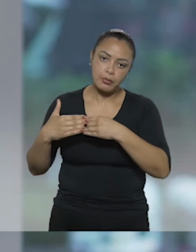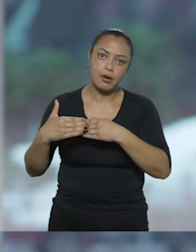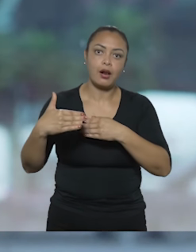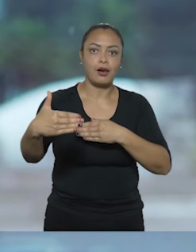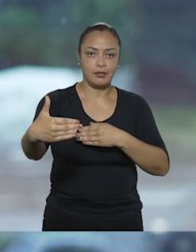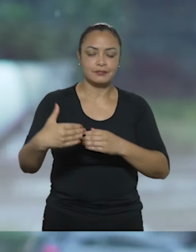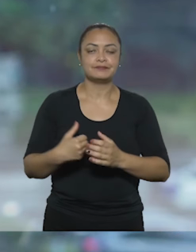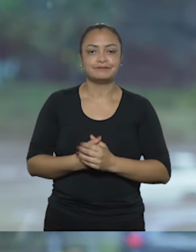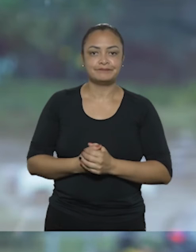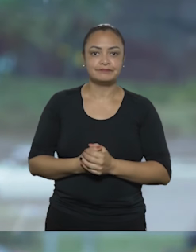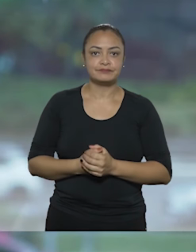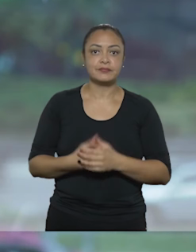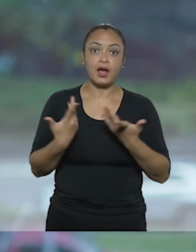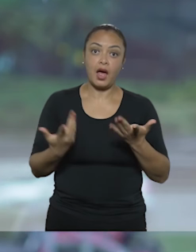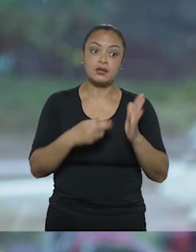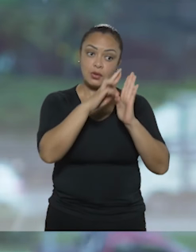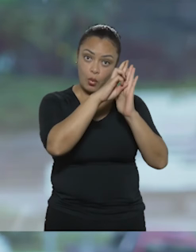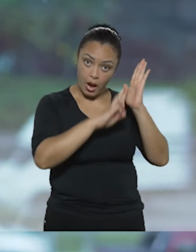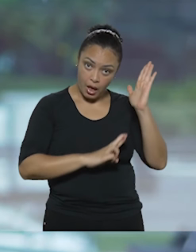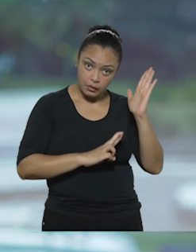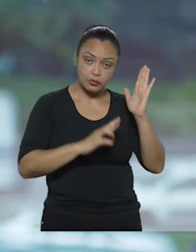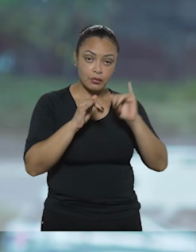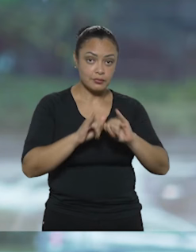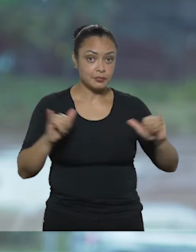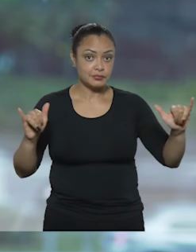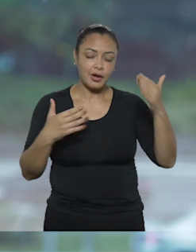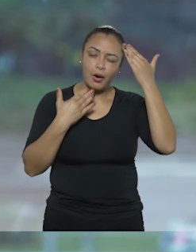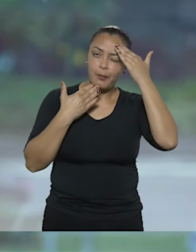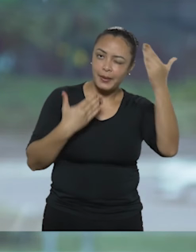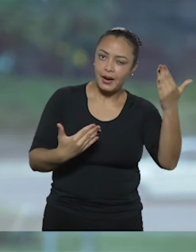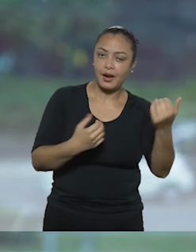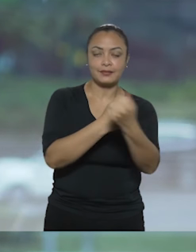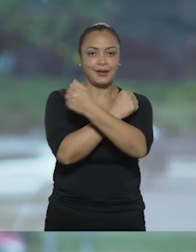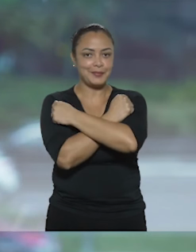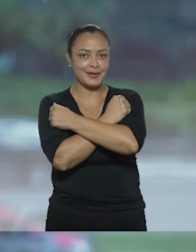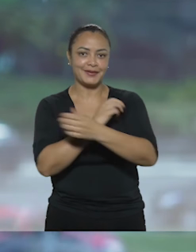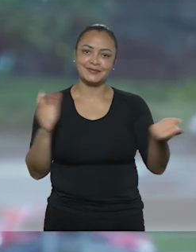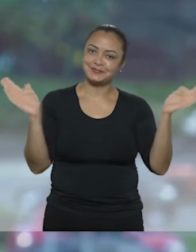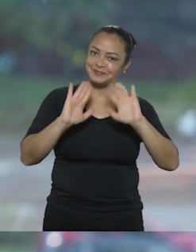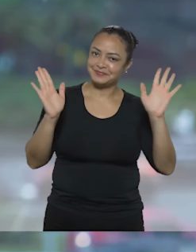Essa era a mensagem do relatório do BCIA nesse mês de julho, muito obrigado. Um abraço e até a próxima! Tchau, tchau.